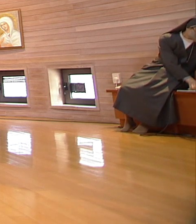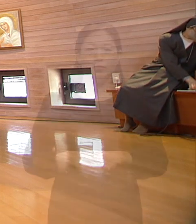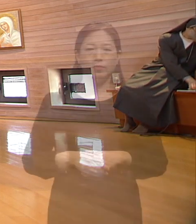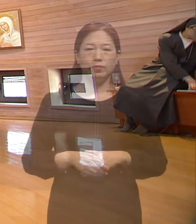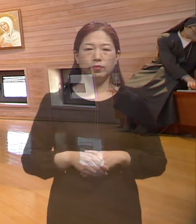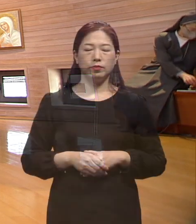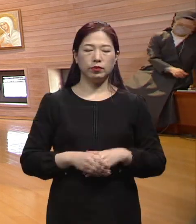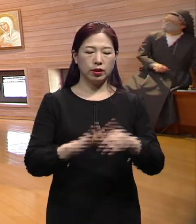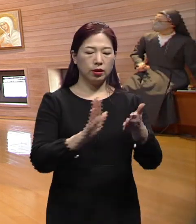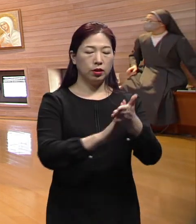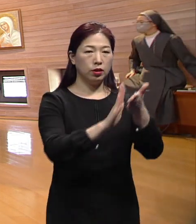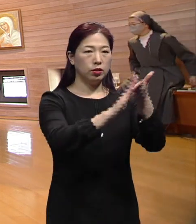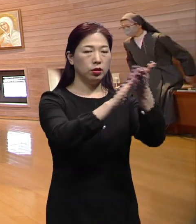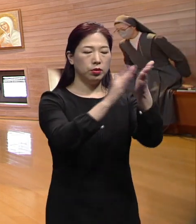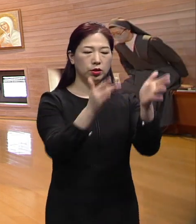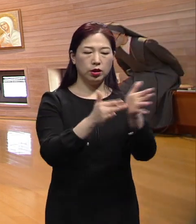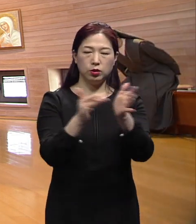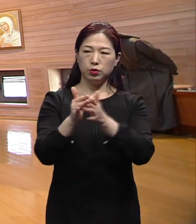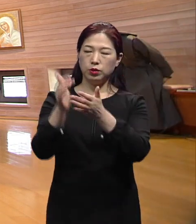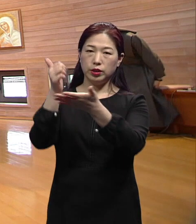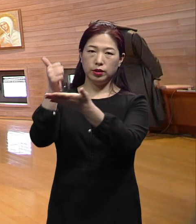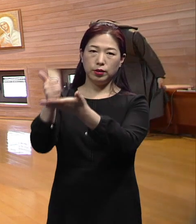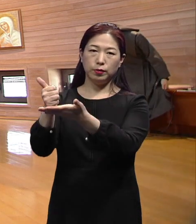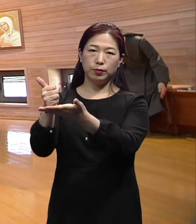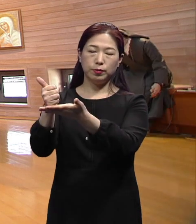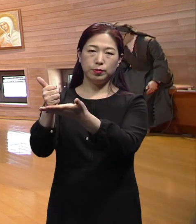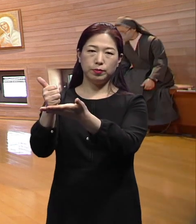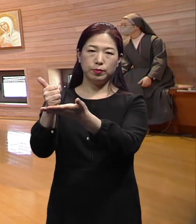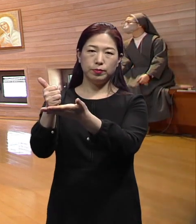찬미 예수님